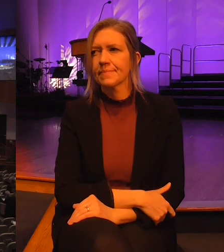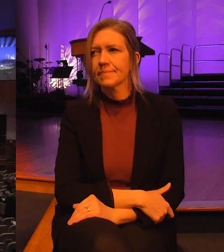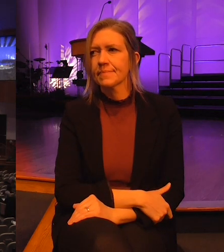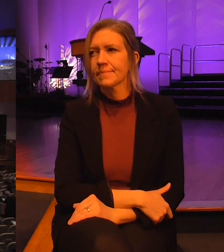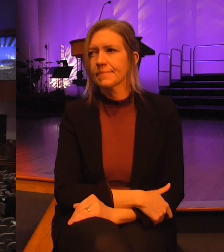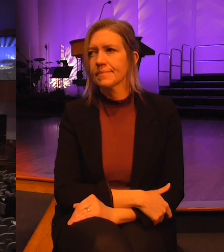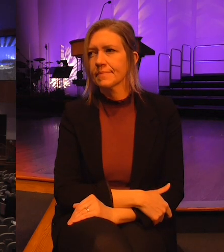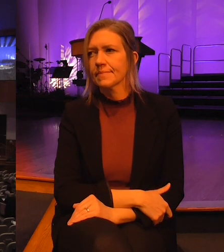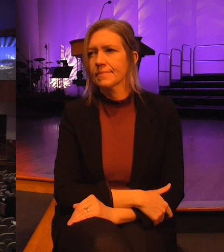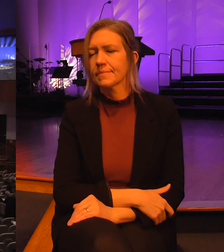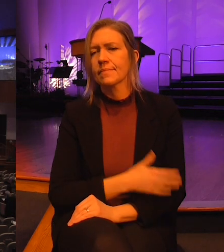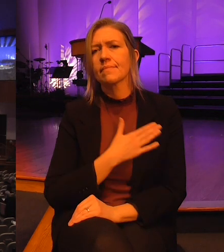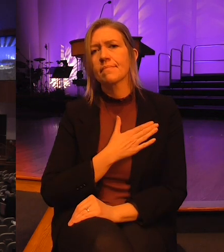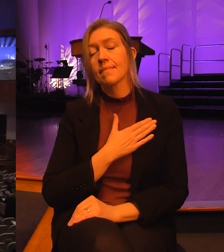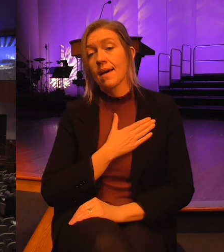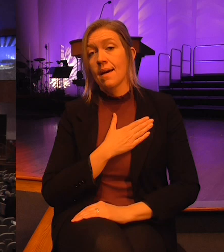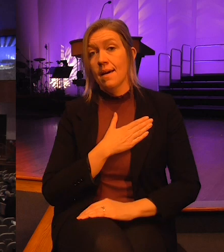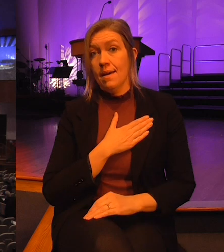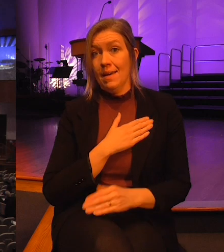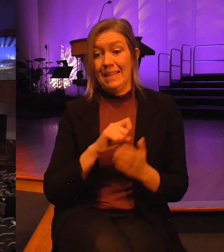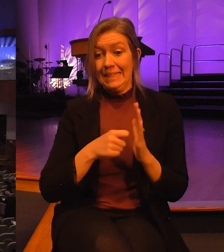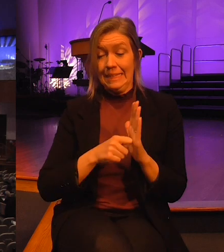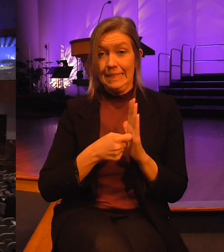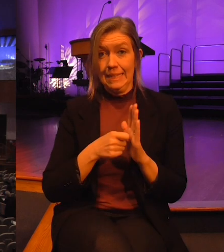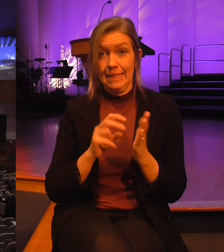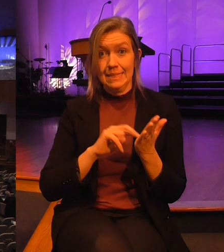mi intención clave era encarnar mi llamado y vivir